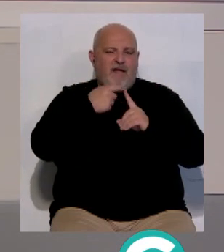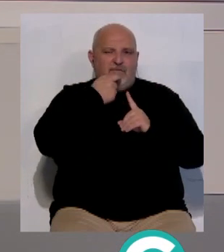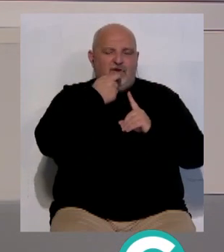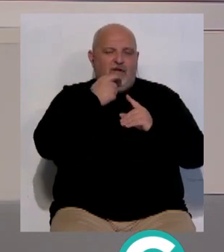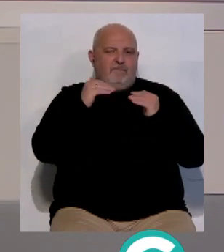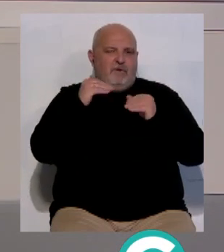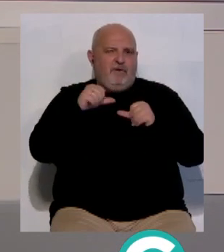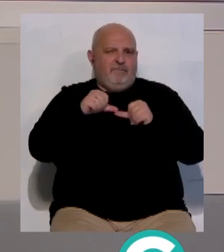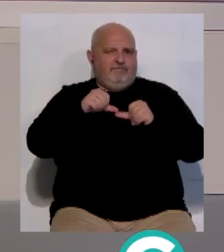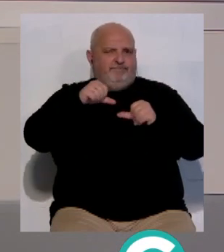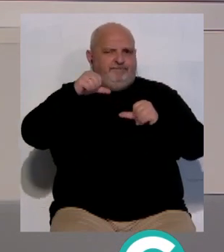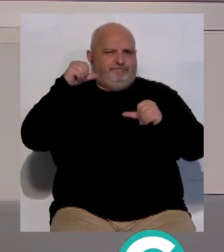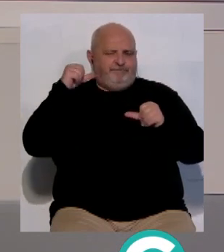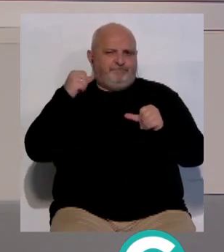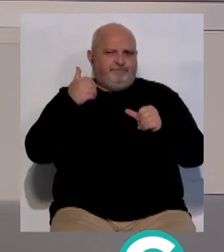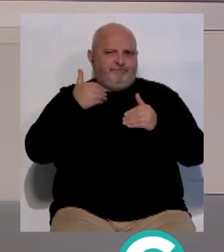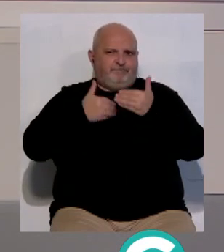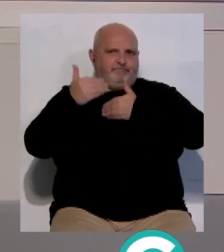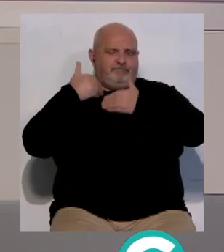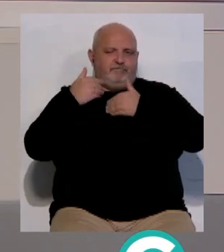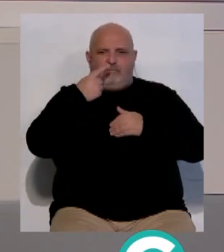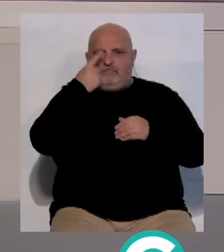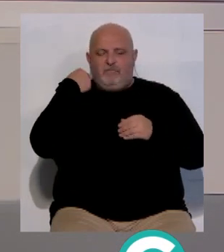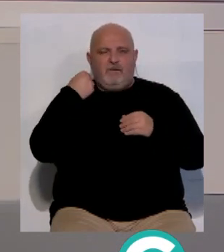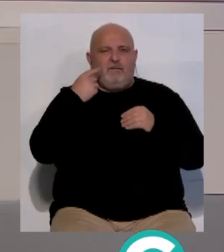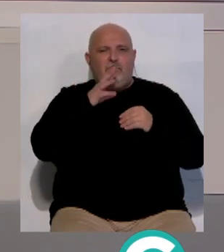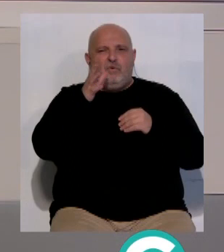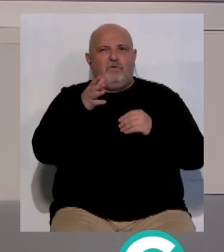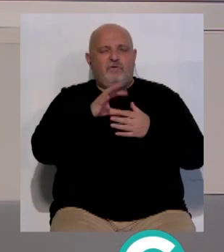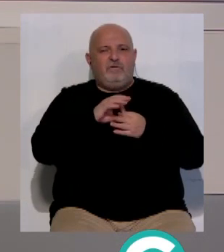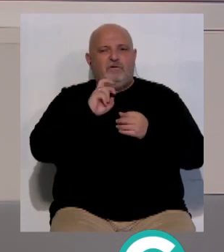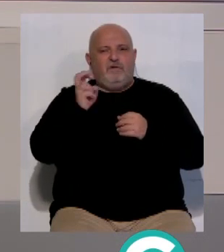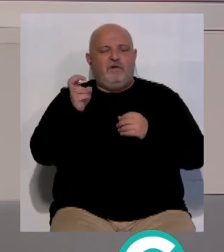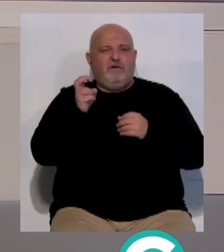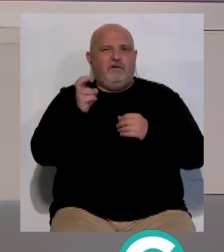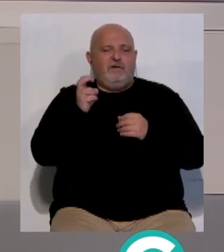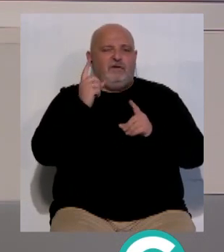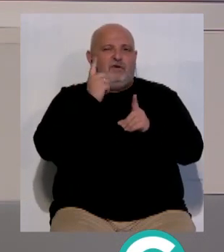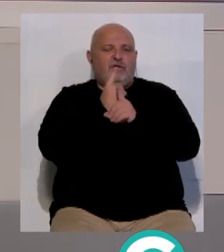temporada sino se remonta a la temporada anterior Especialmente con con esa acción frente al elche